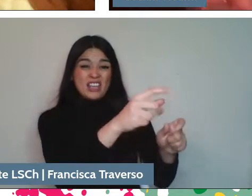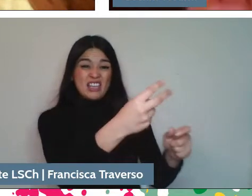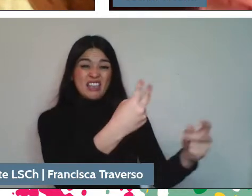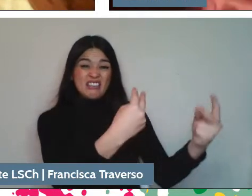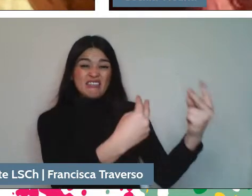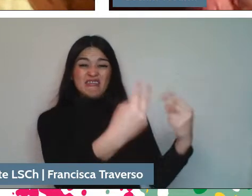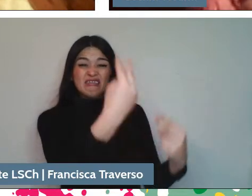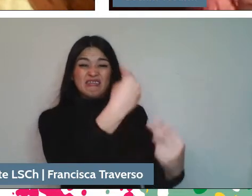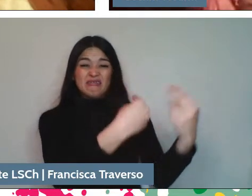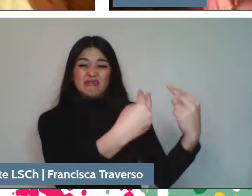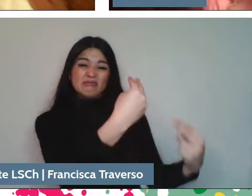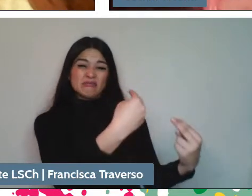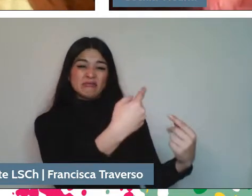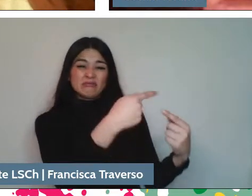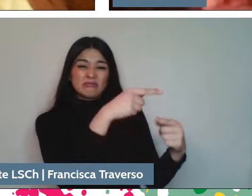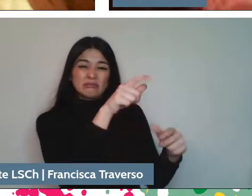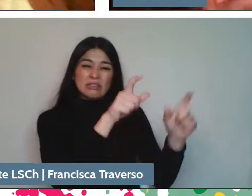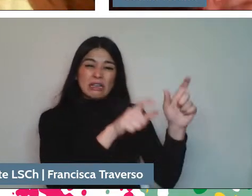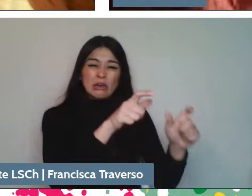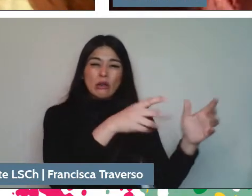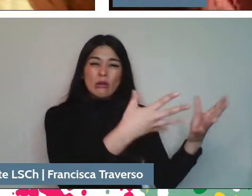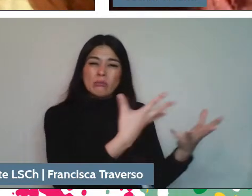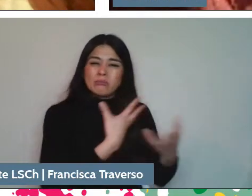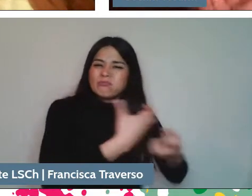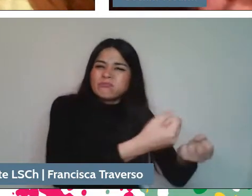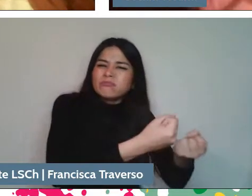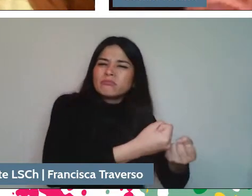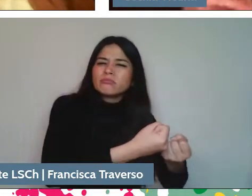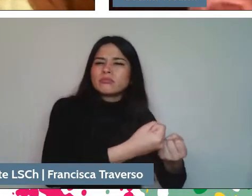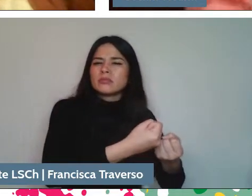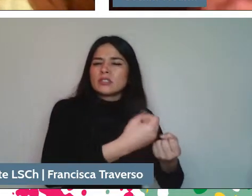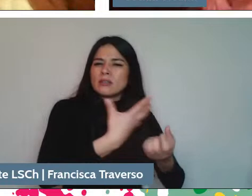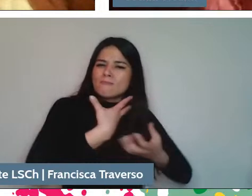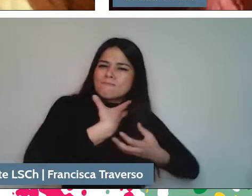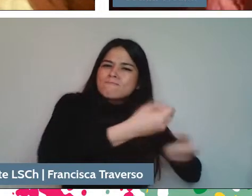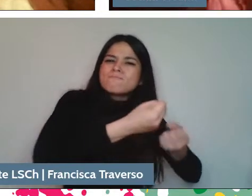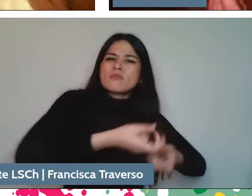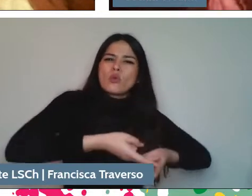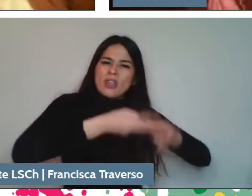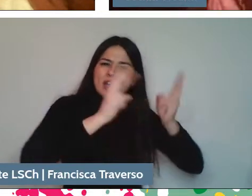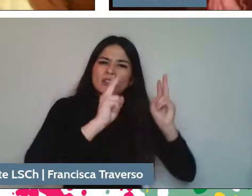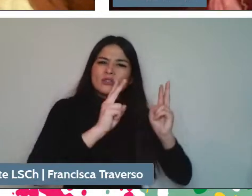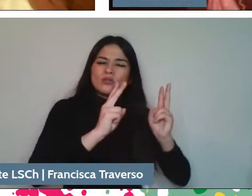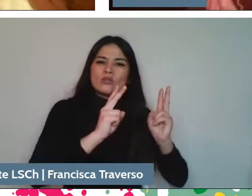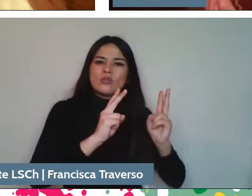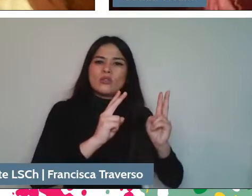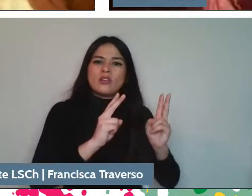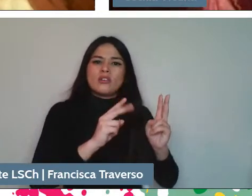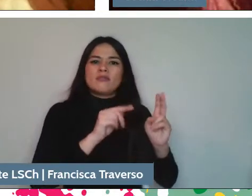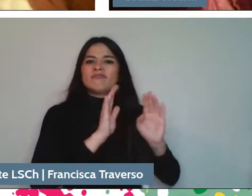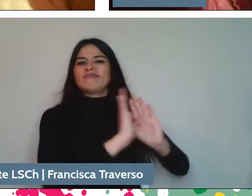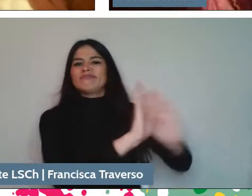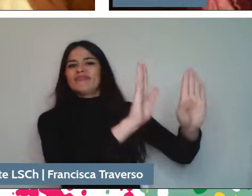te quieren disminuir, quitarte tu cualidad de ser, tu derecho a ser exacto lo que tú eres: aléjate de esos seres.